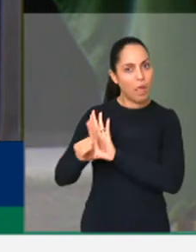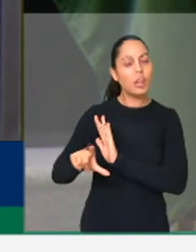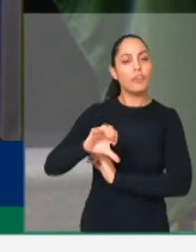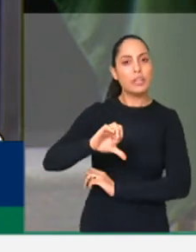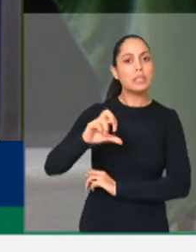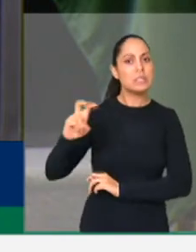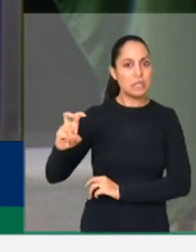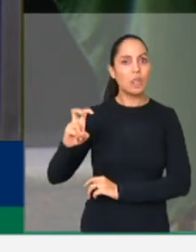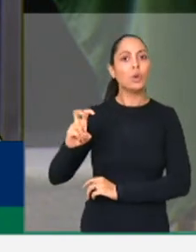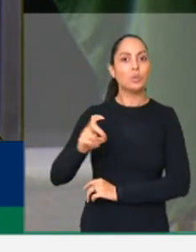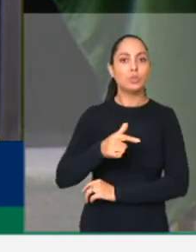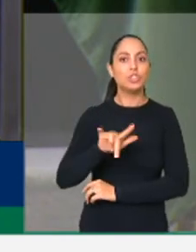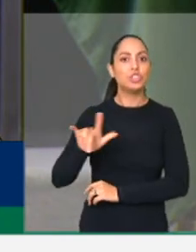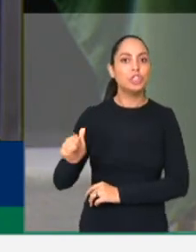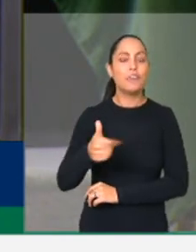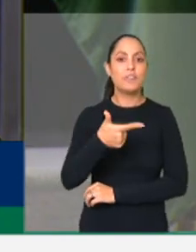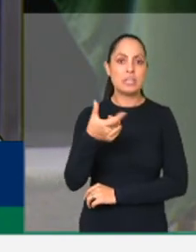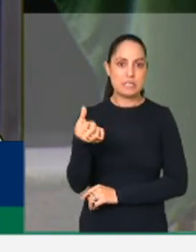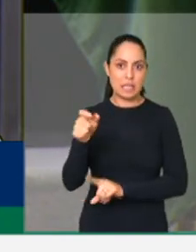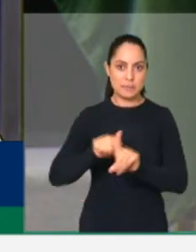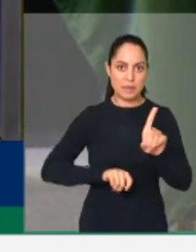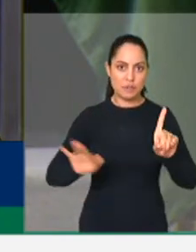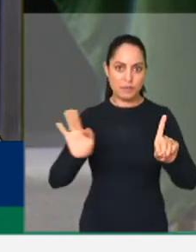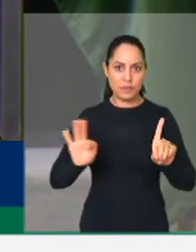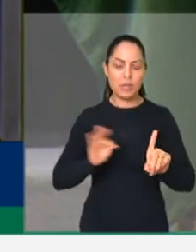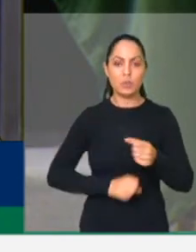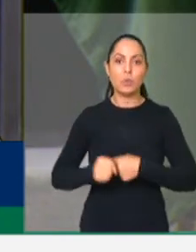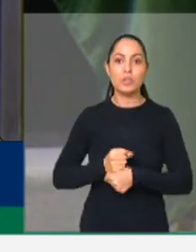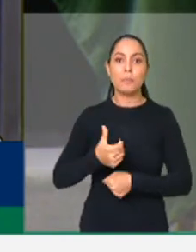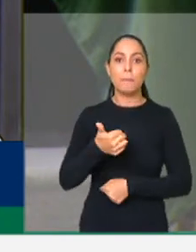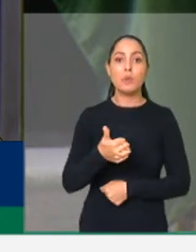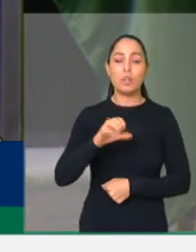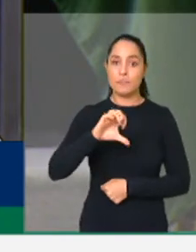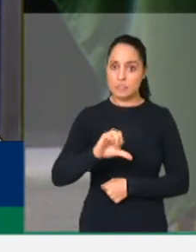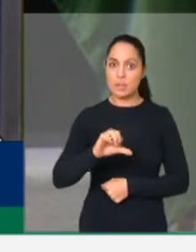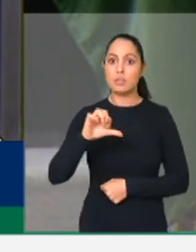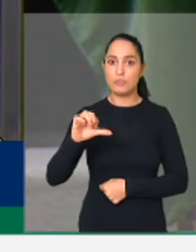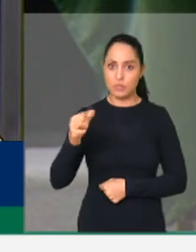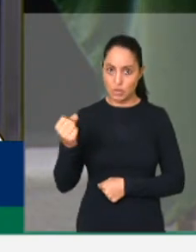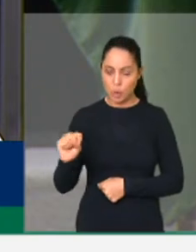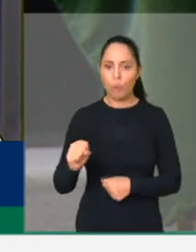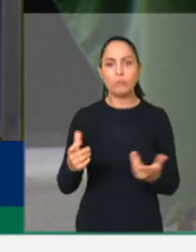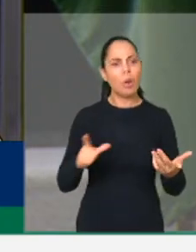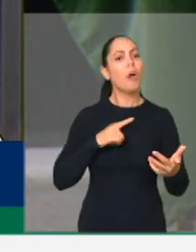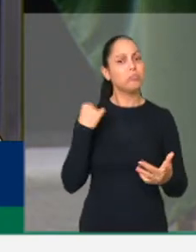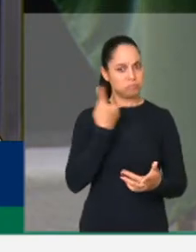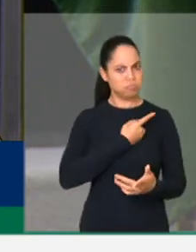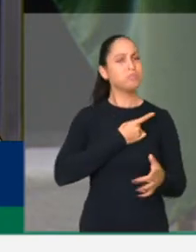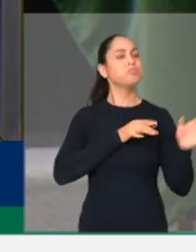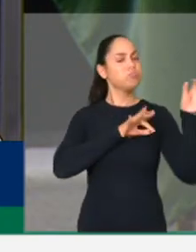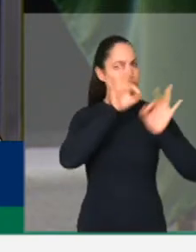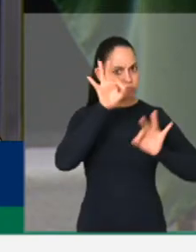PROVISÓRIA NAS QUAIS NÃO HÁ VÍCIO RELACIONADO A CONSTITUCIONALIDADE, JURISDICIONALIDADE OU ENTREVISTA EXCLUSIVA. ENTENDEMOS CONTUDO QUE AS